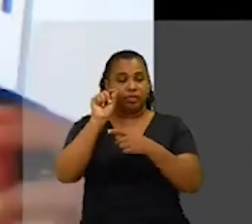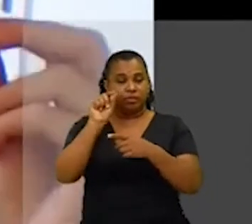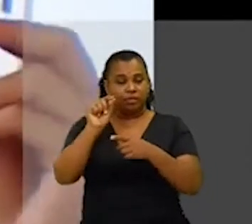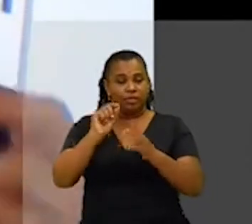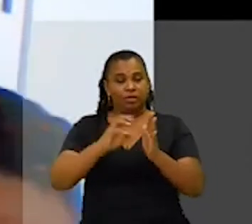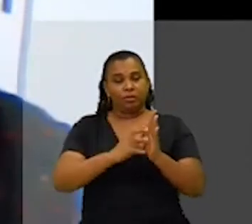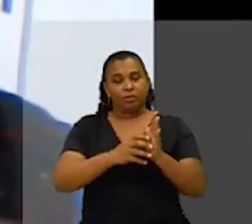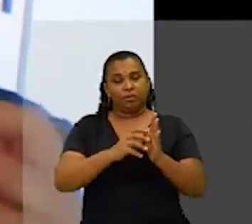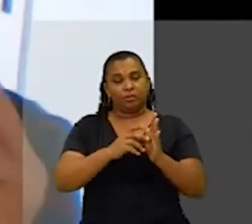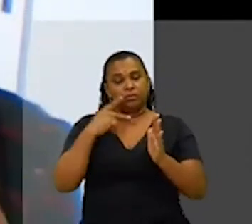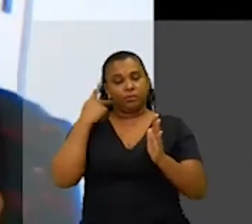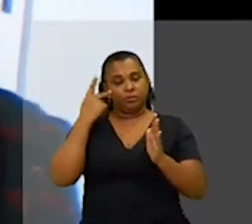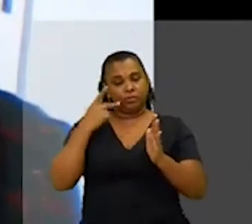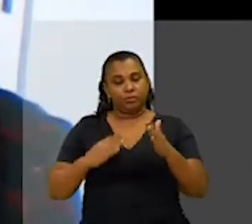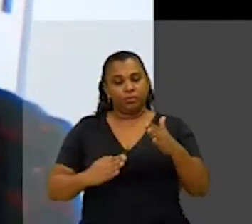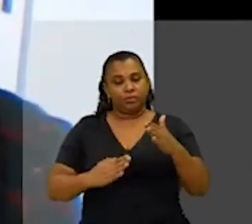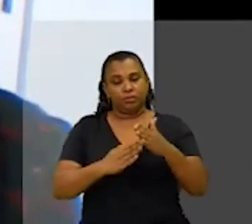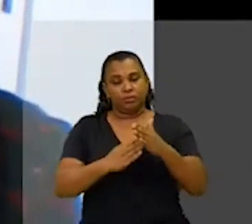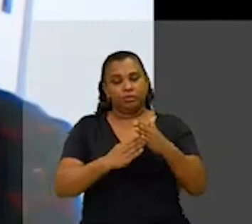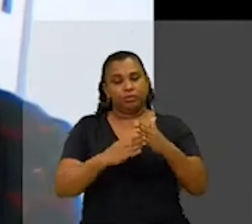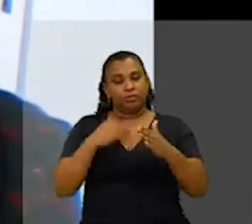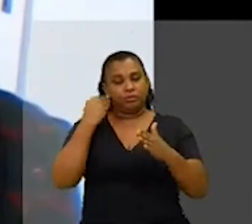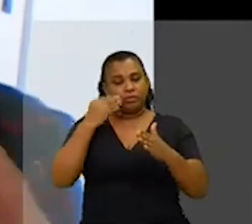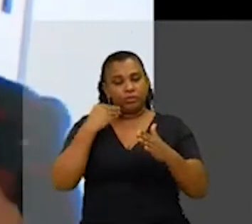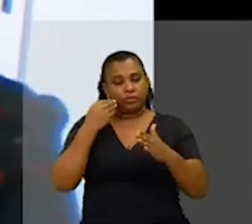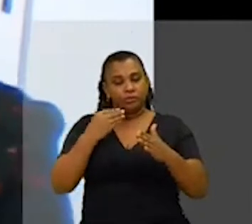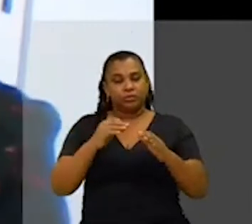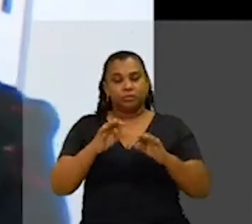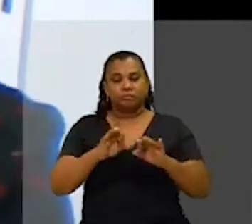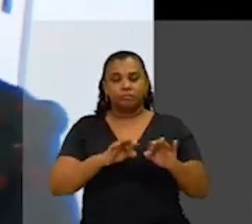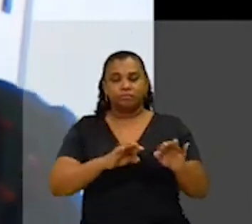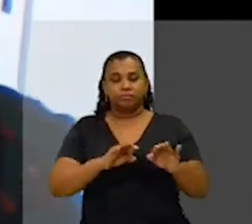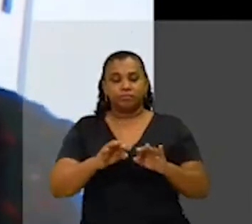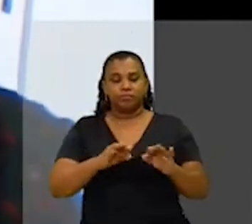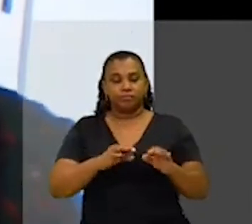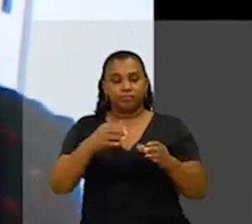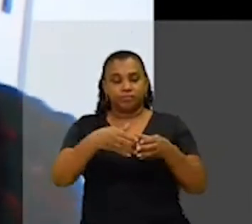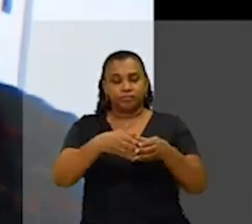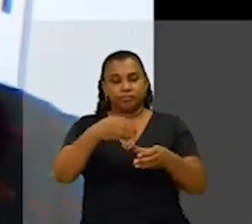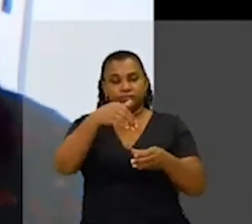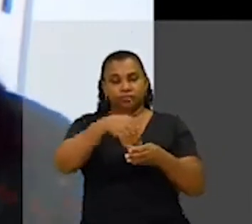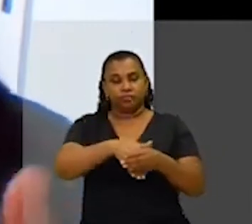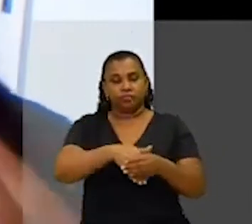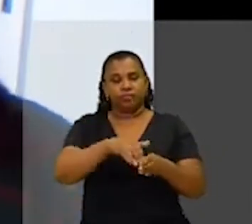delimita as experiências a essa modalidade de mandar compartilhado especificamente e